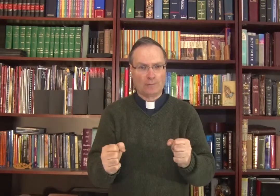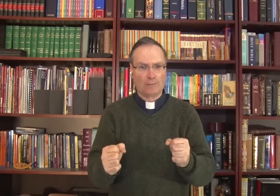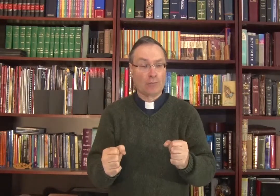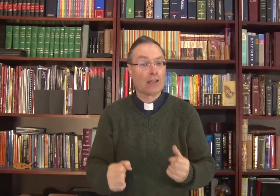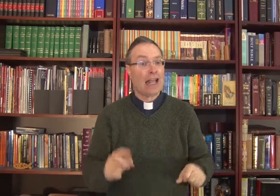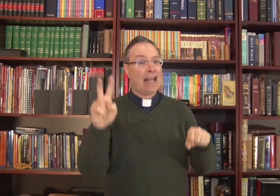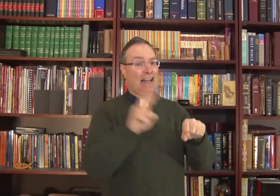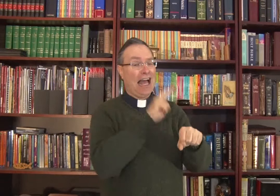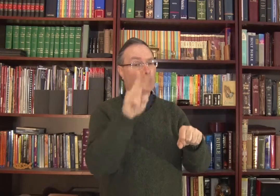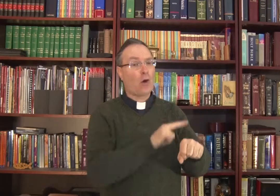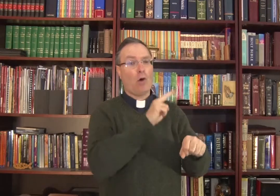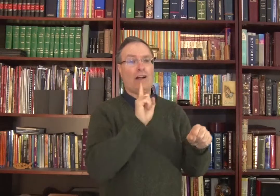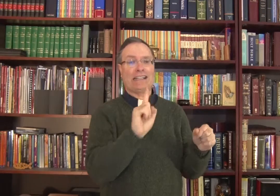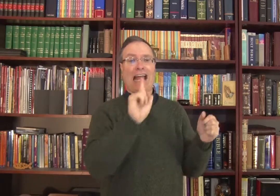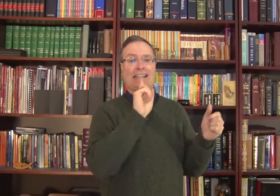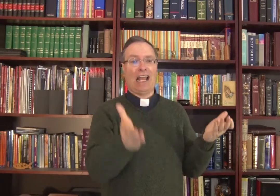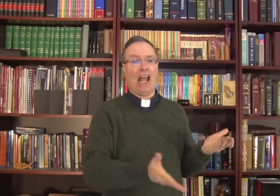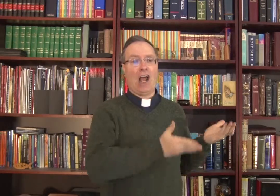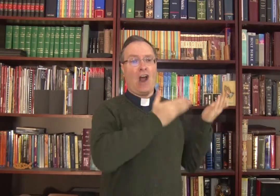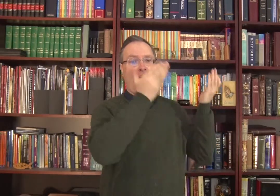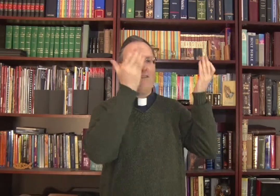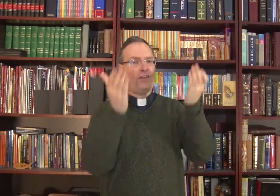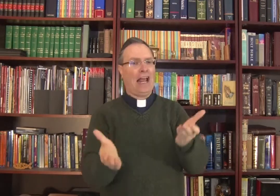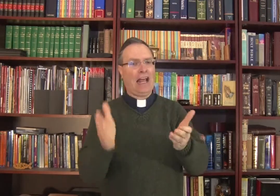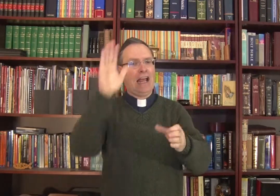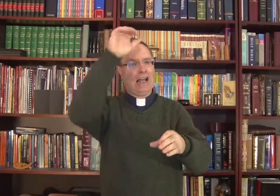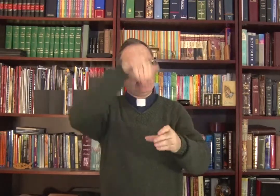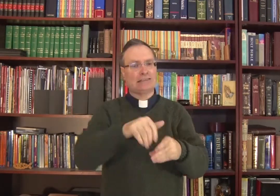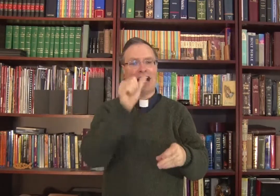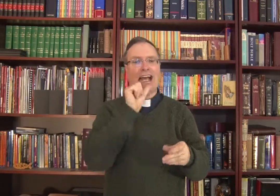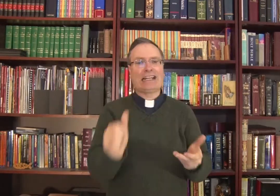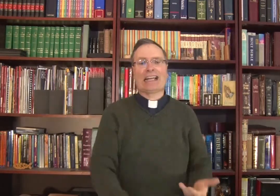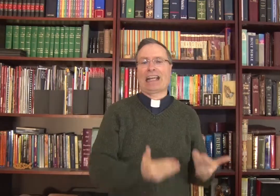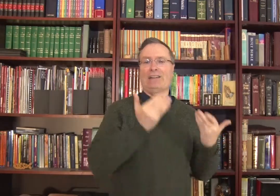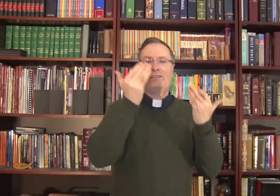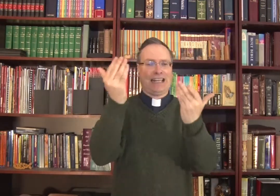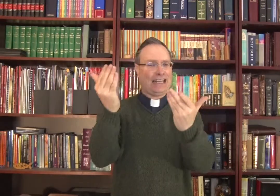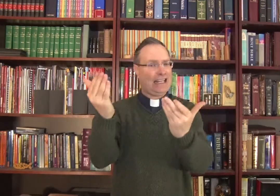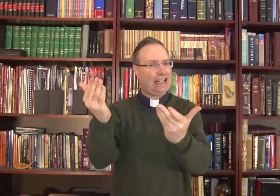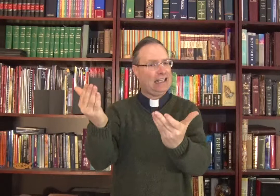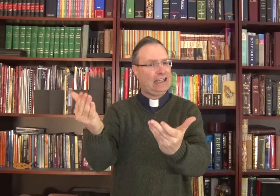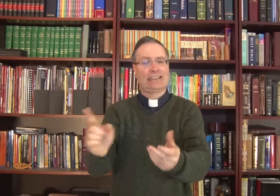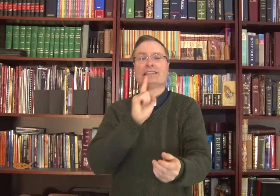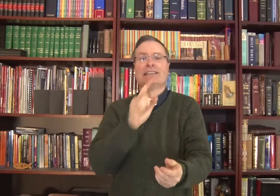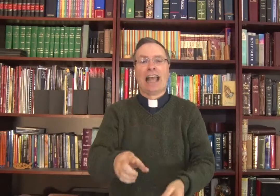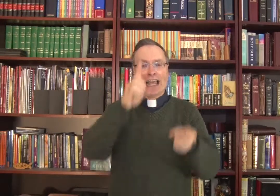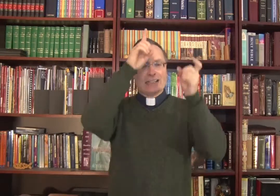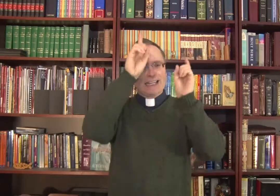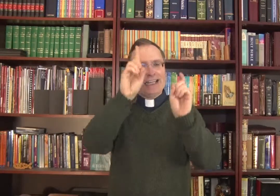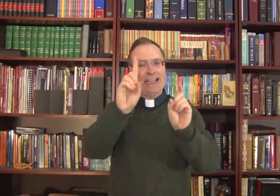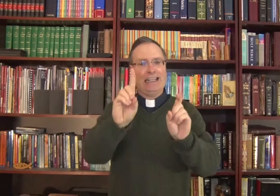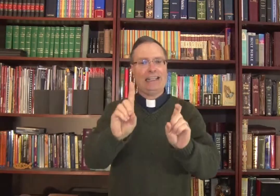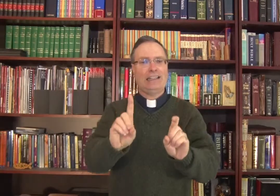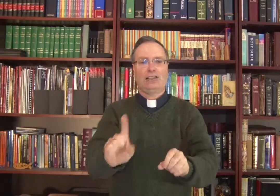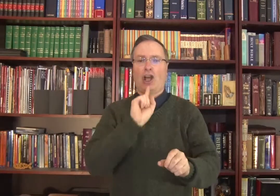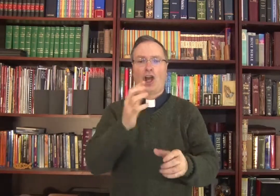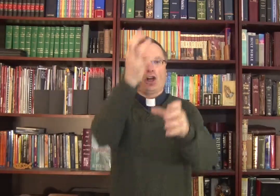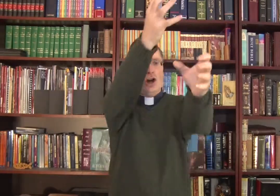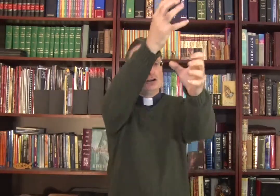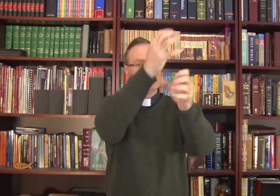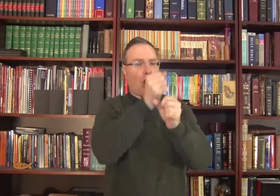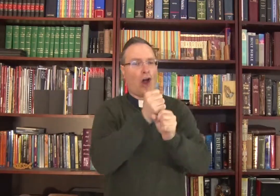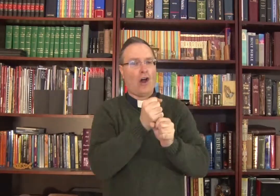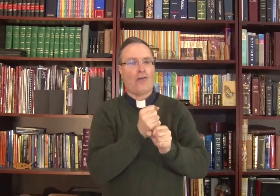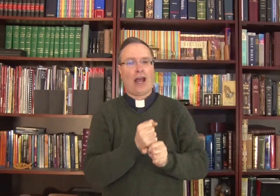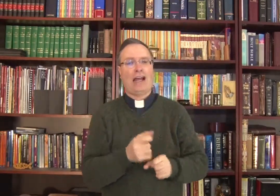«L’Agneau qui a été offert en sacrifice est digne de recevoir